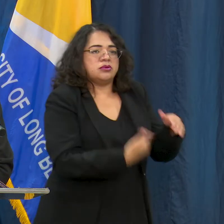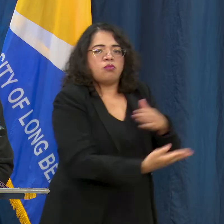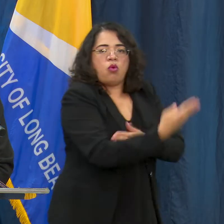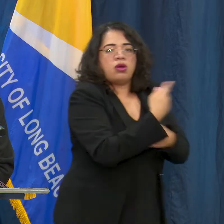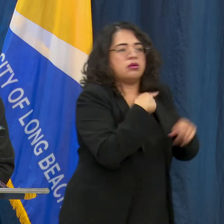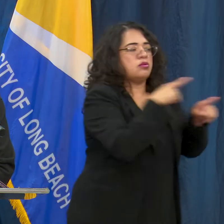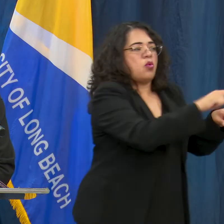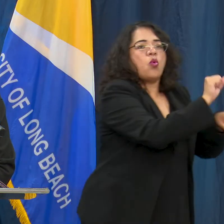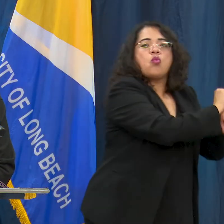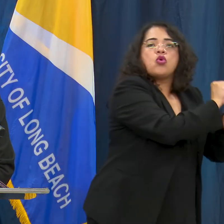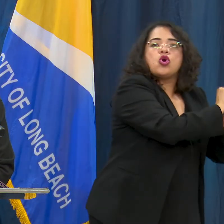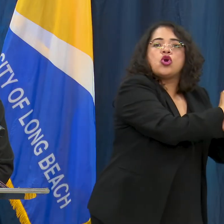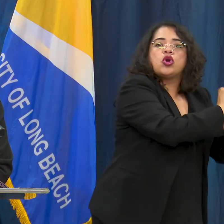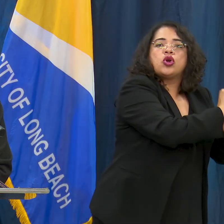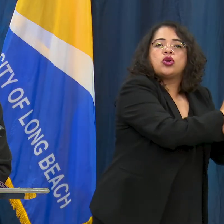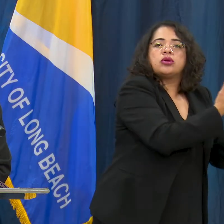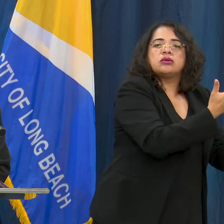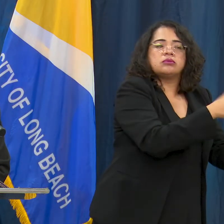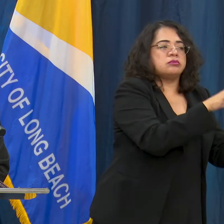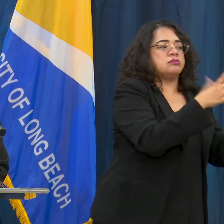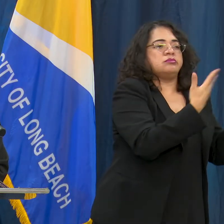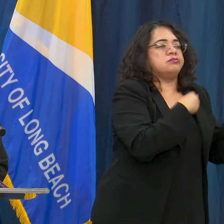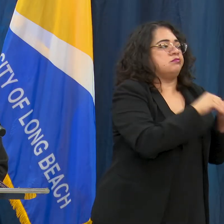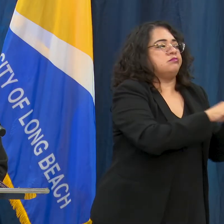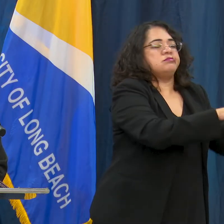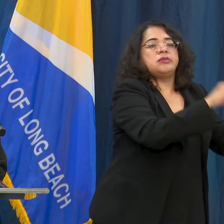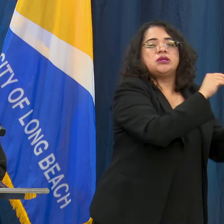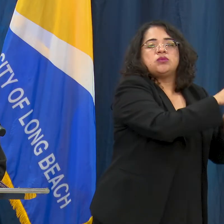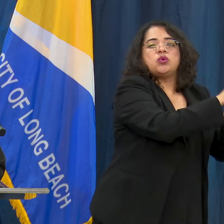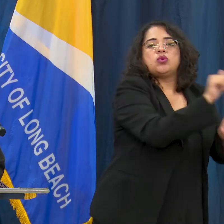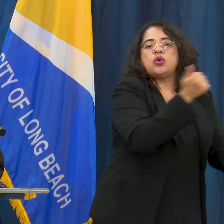Orias go de contraire Elvira's odessa rui our enfermedades graves dengan